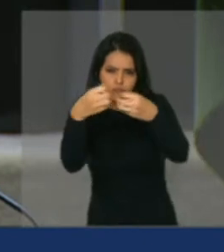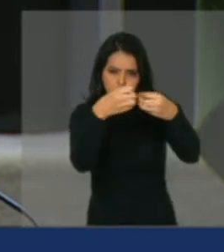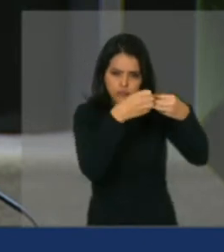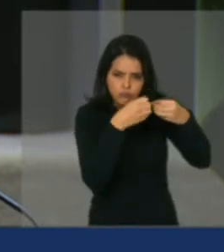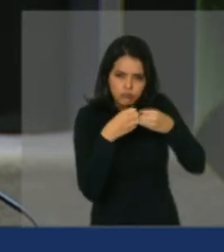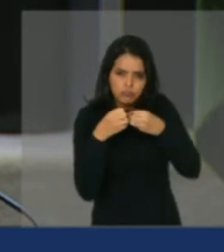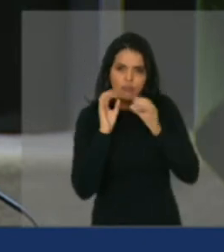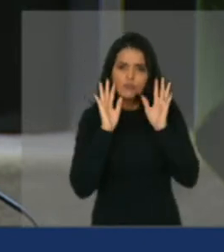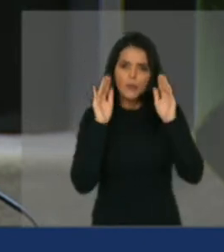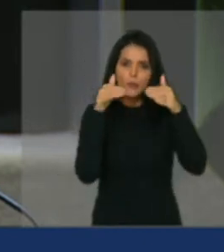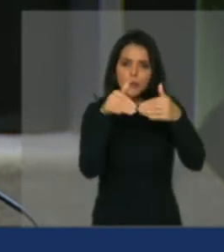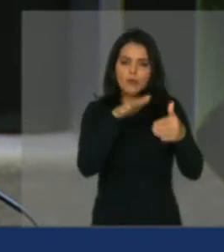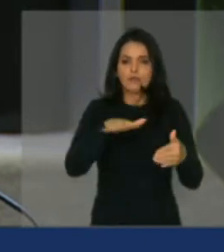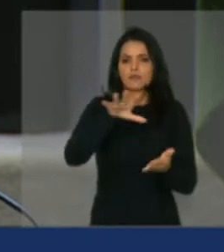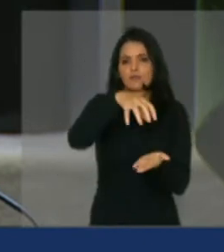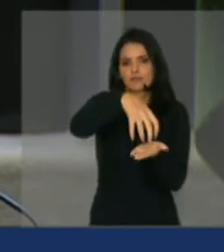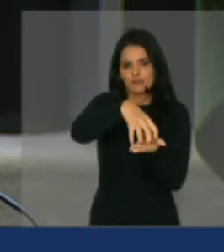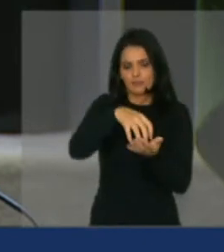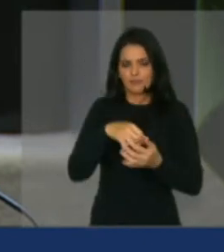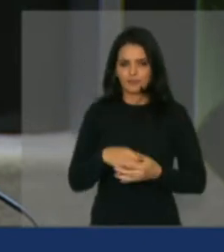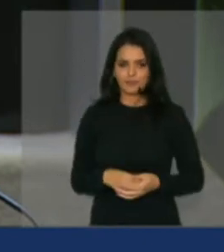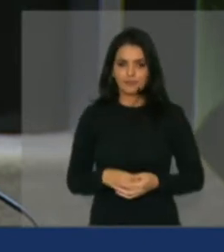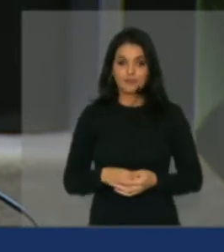VERTENTE CAPARAO, MAIS DE 53 MAIPS NA CIDADE DE FONTE NOVA, TAMBÉM DE IMPLANTAÇÃO, OUTRO CENTRO PARA UMA REGIÃO